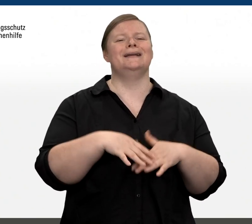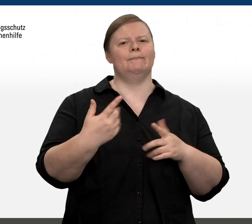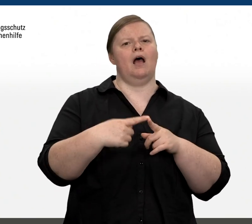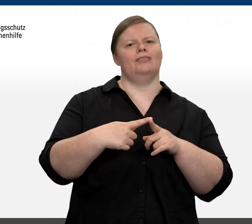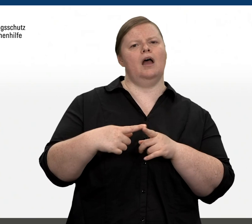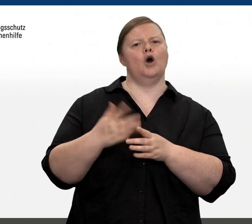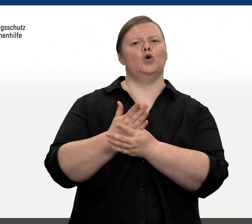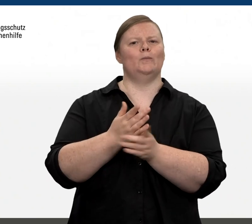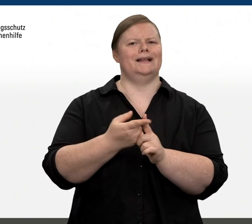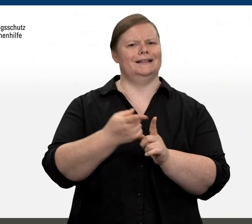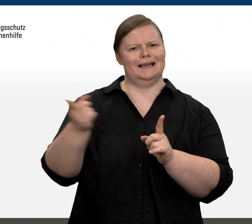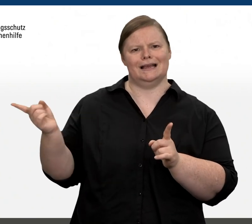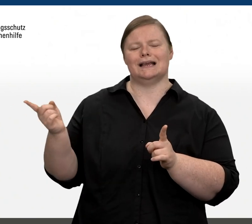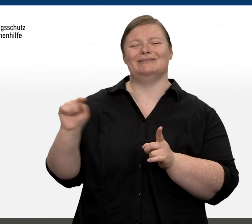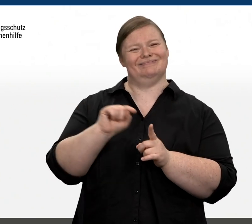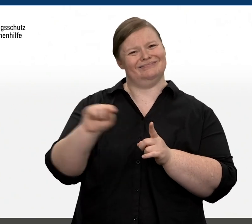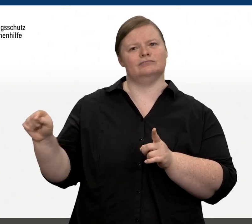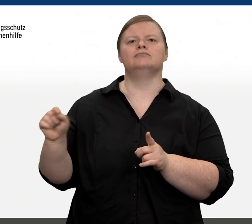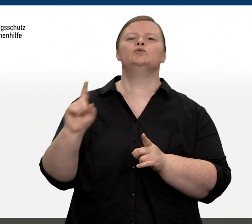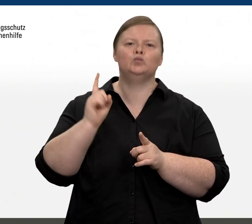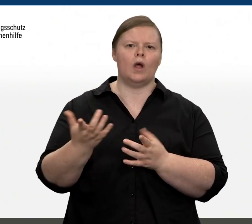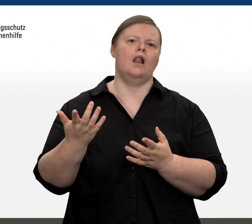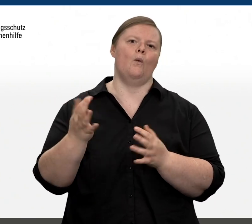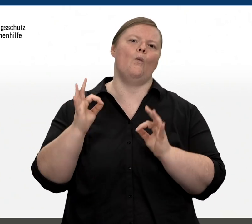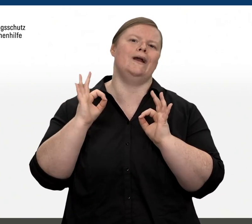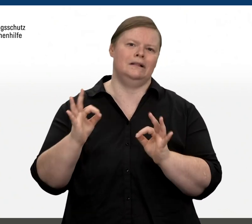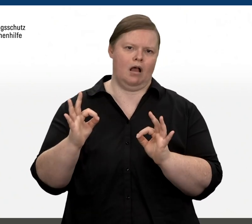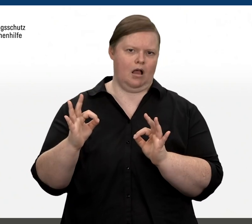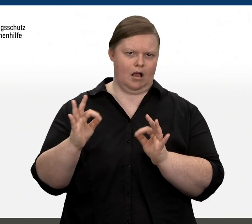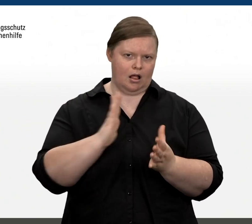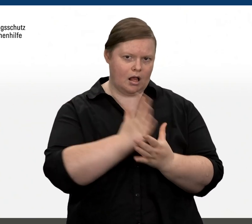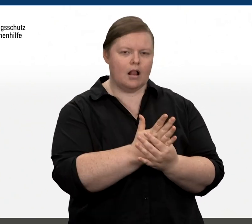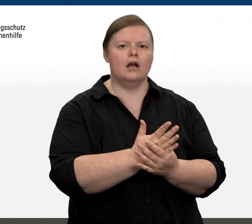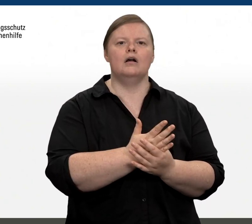Diese Dokumente sollten als Original